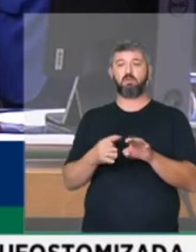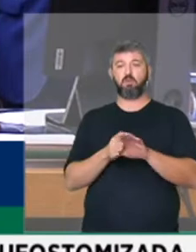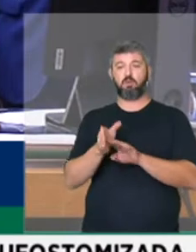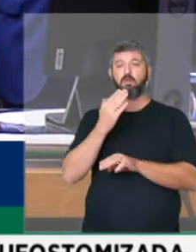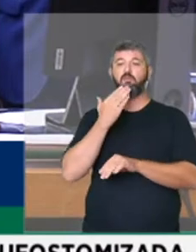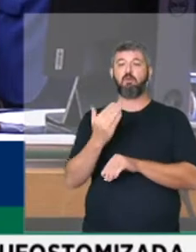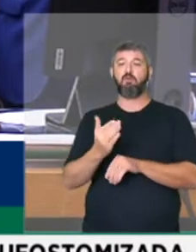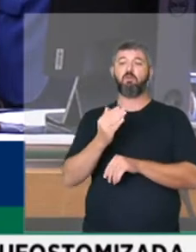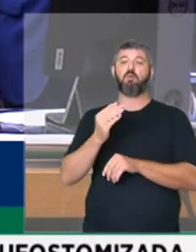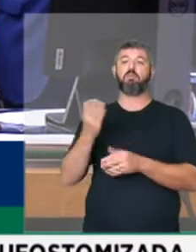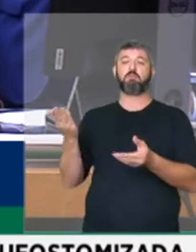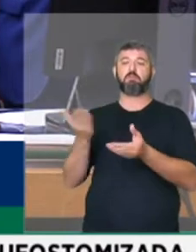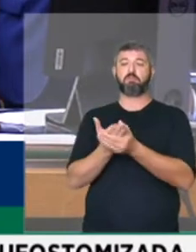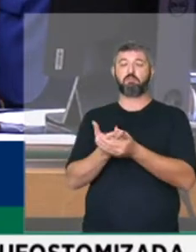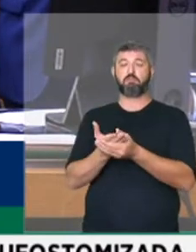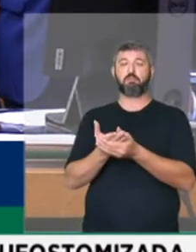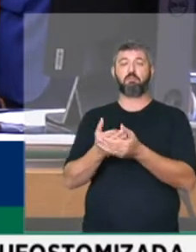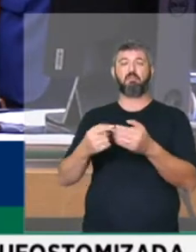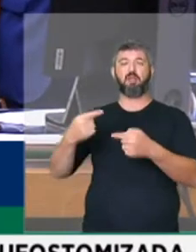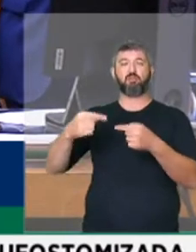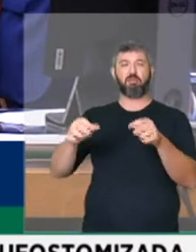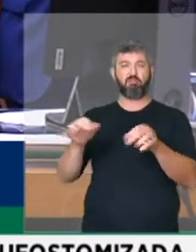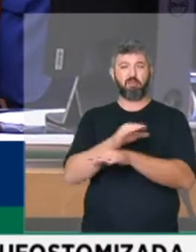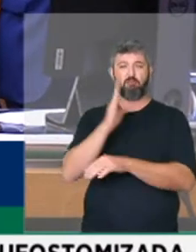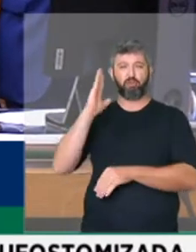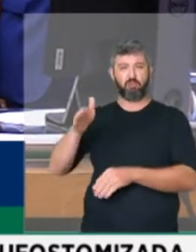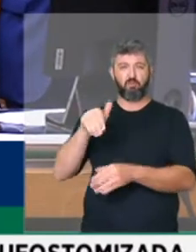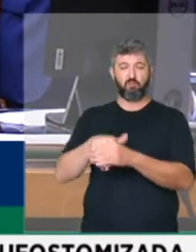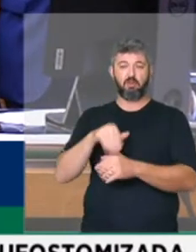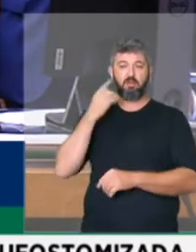QUE SE POSSA IR A VOTAÇÃO DO PROJETO. [PRESIDENTE]: COMO